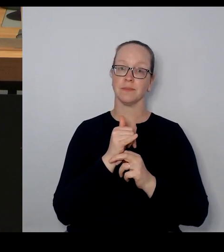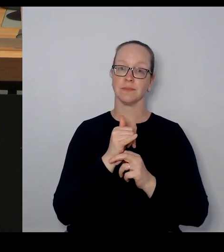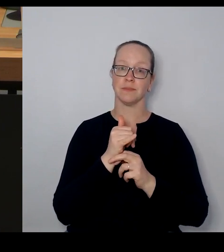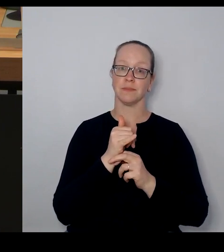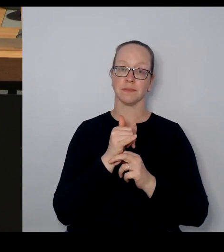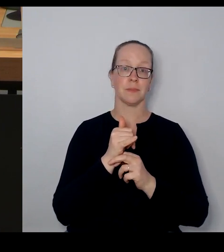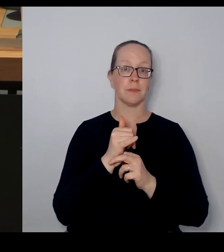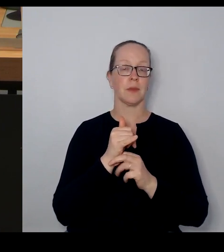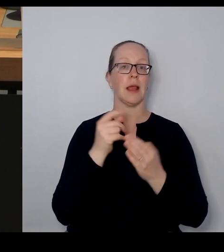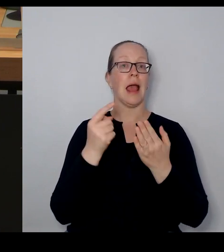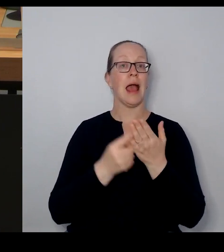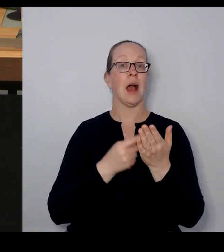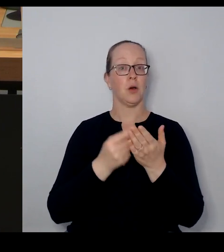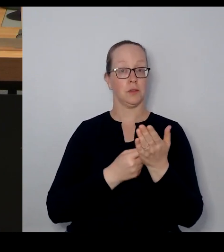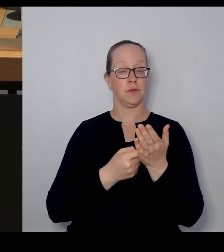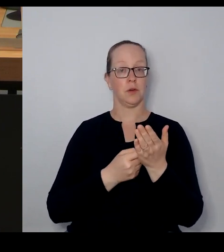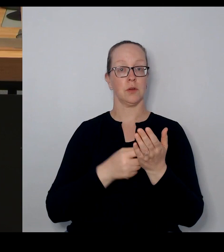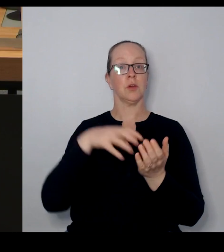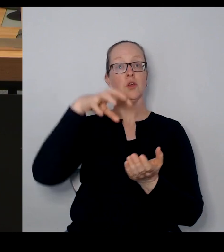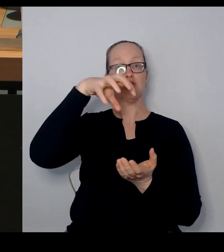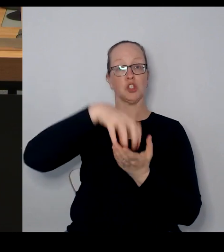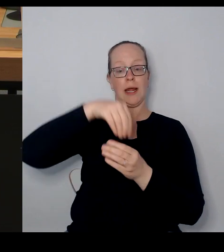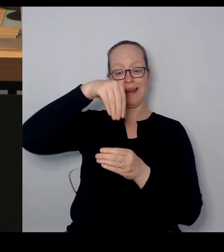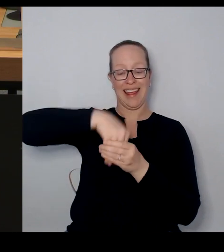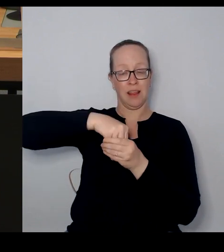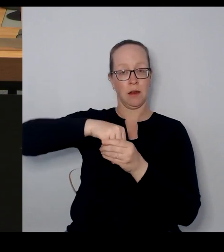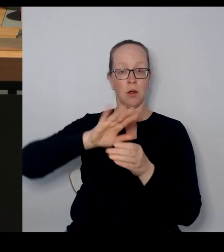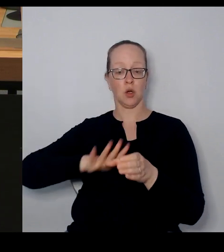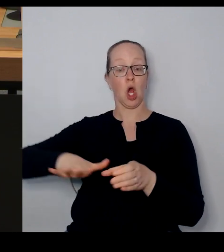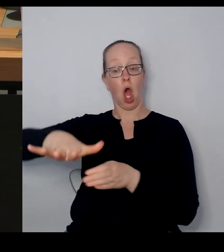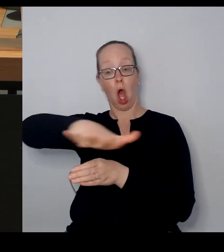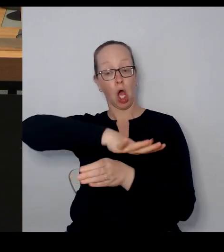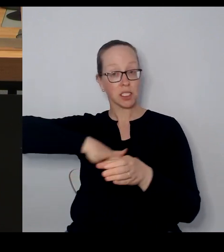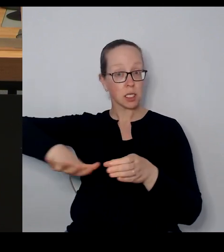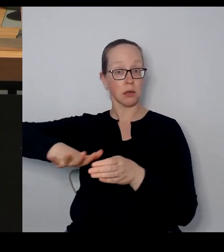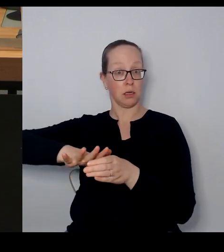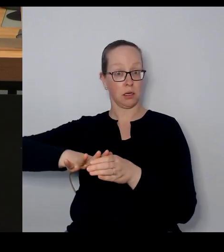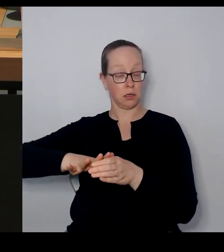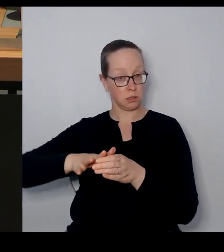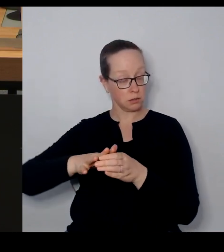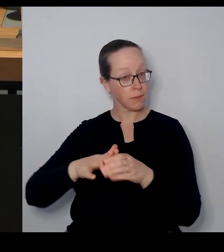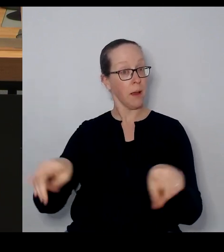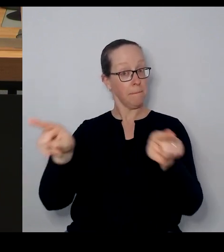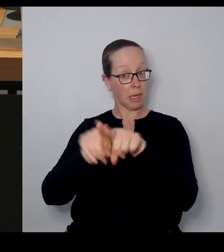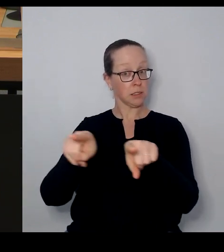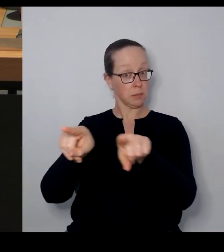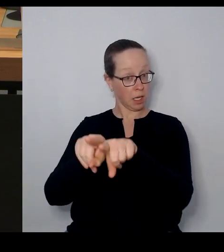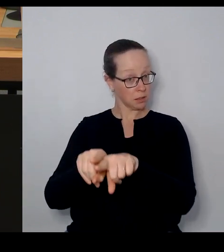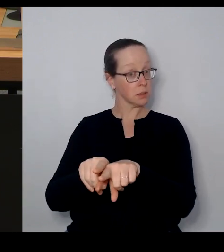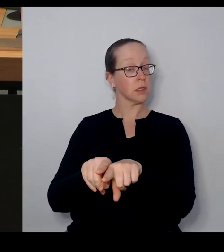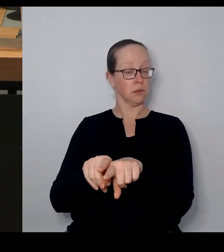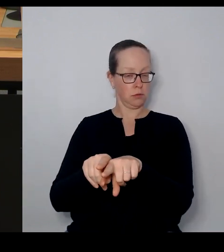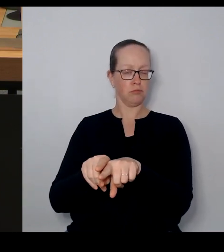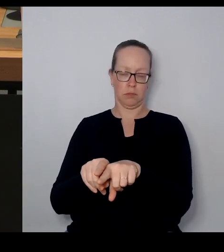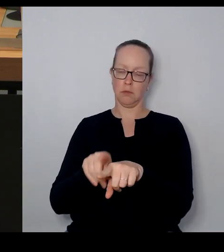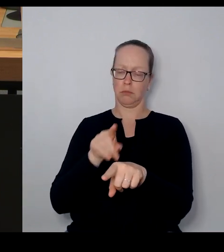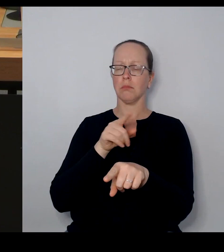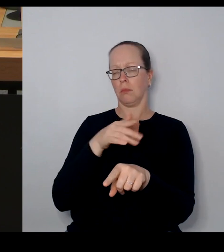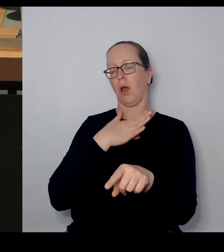Da können Sie ganz, ganz sicher sein. Und insofern halten wir das für einen sehr, sehr guten Antrag und würden uns sehr über breitest mögliche